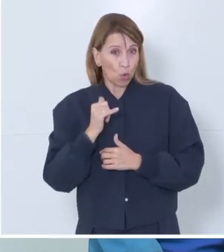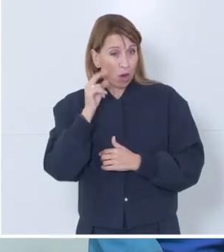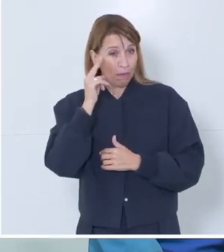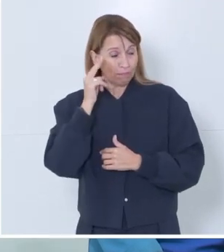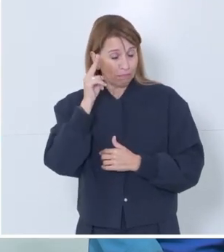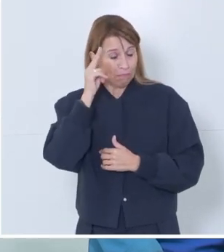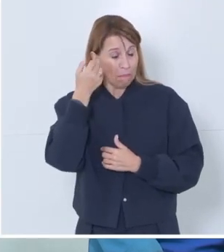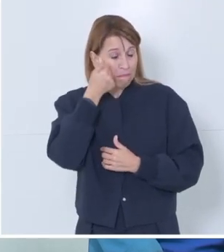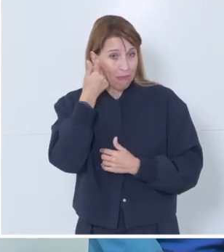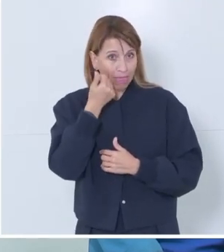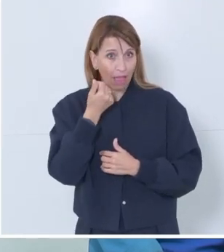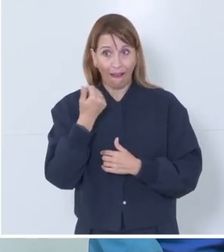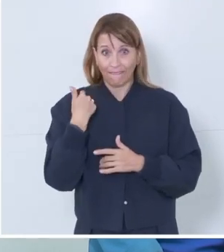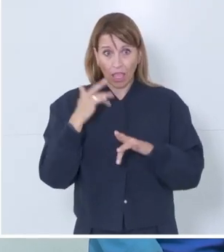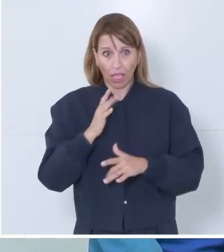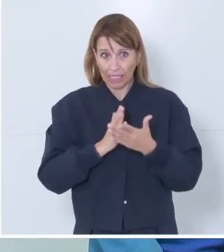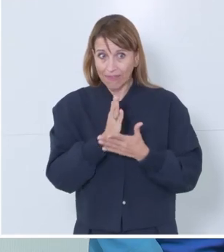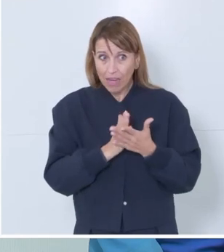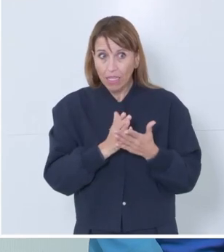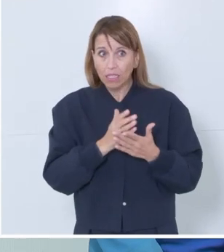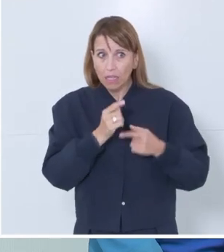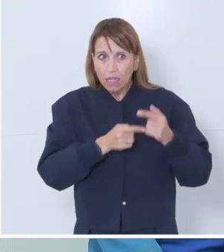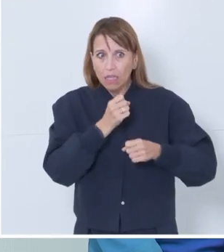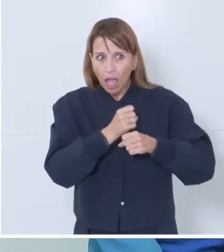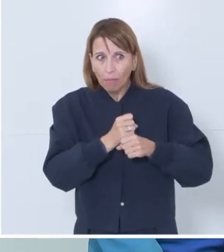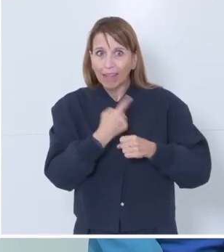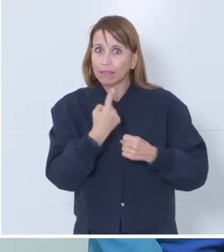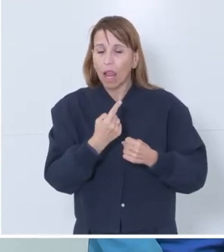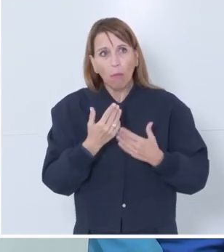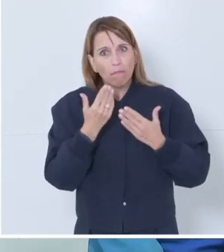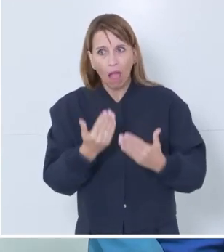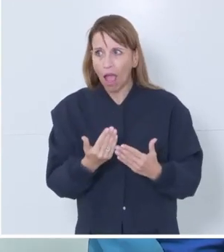hat sich durch den Zivildienst die Bereitschaft auch erhöht sich in einer Zivildiensteinrichtung